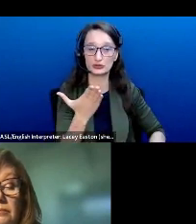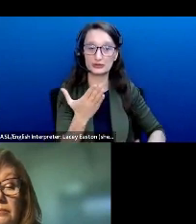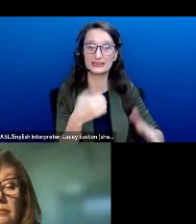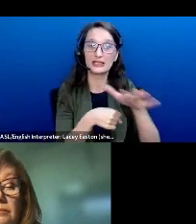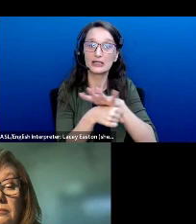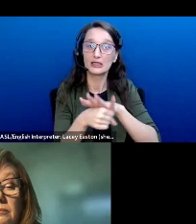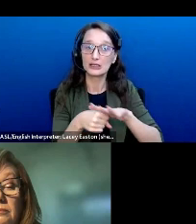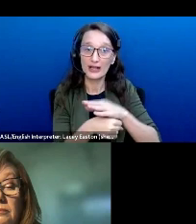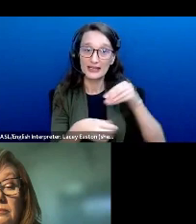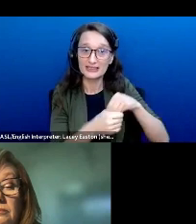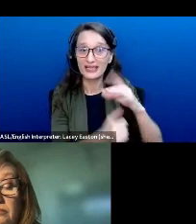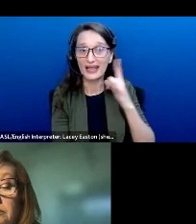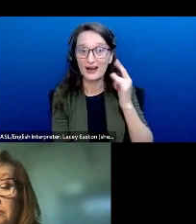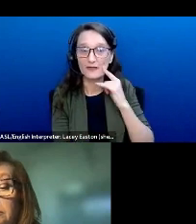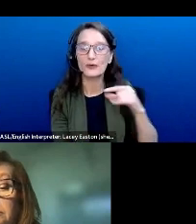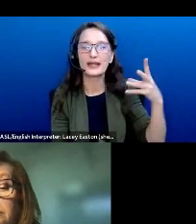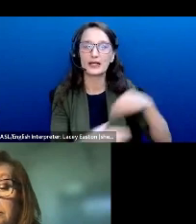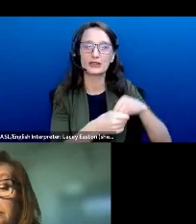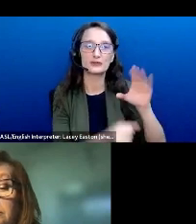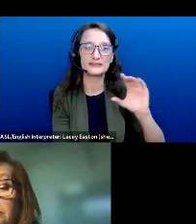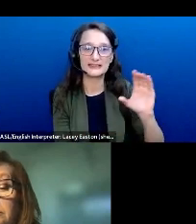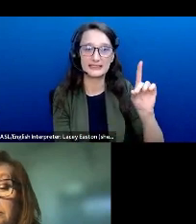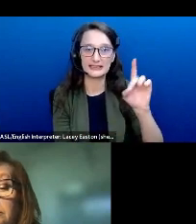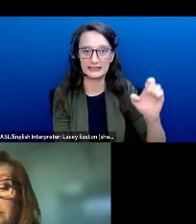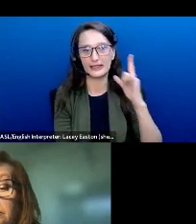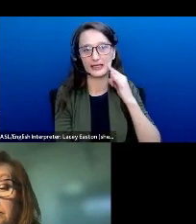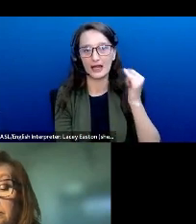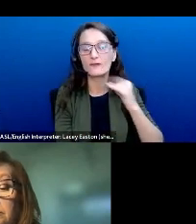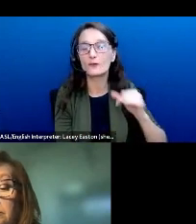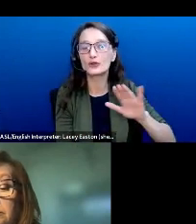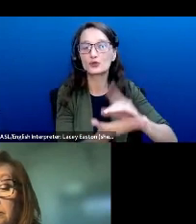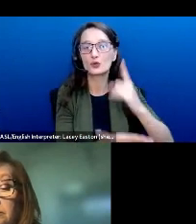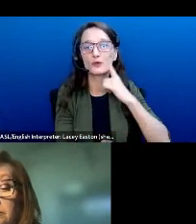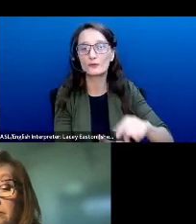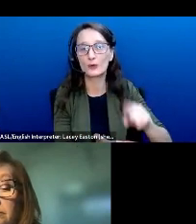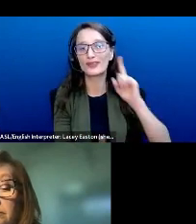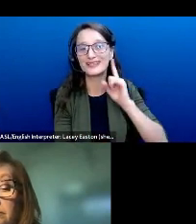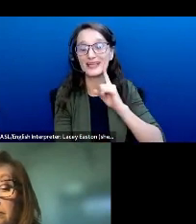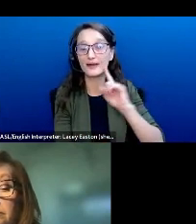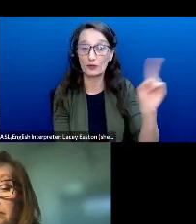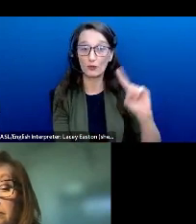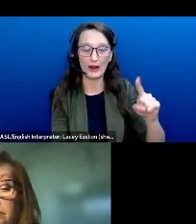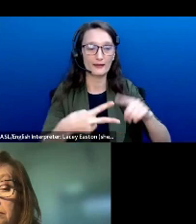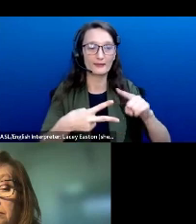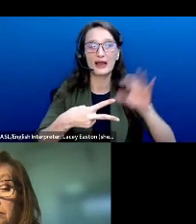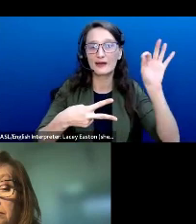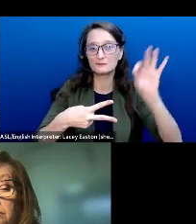Sordos de California, que tiene ubicaciones tanto en Fremont como en Riverside. También está la Escuela